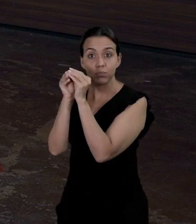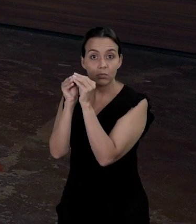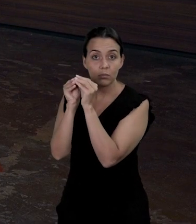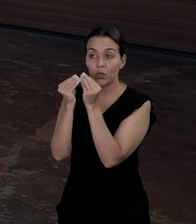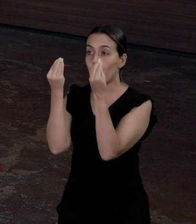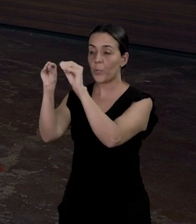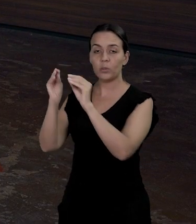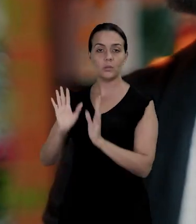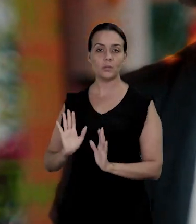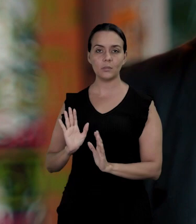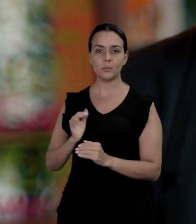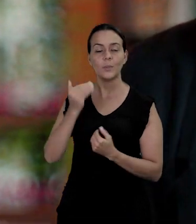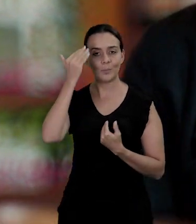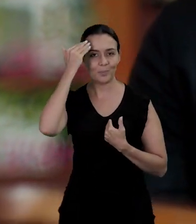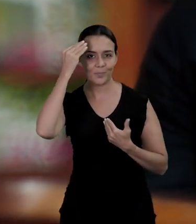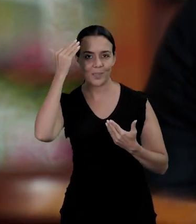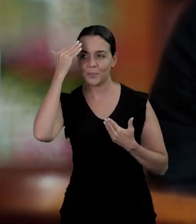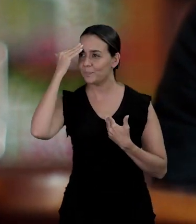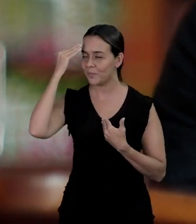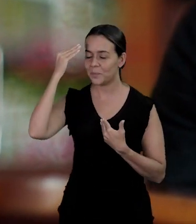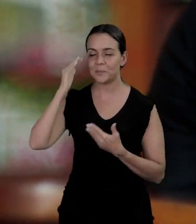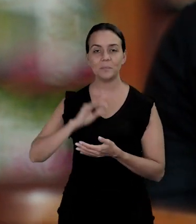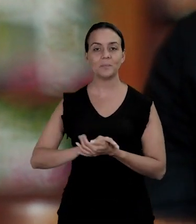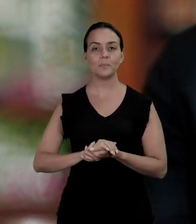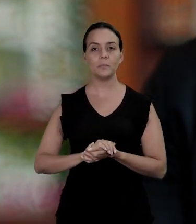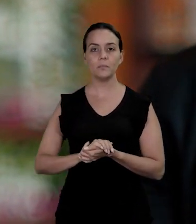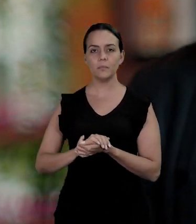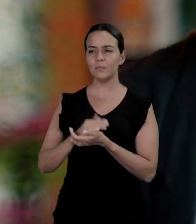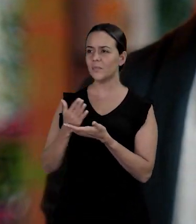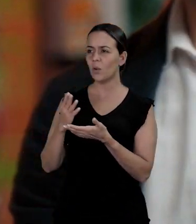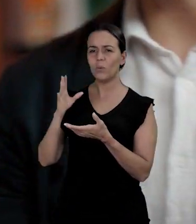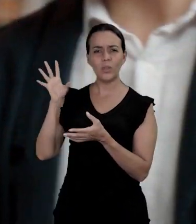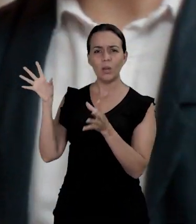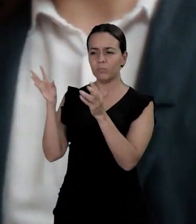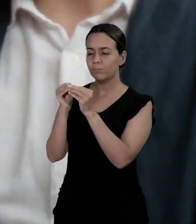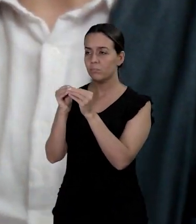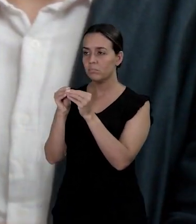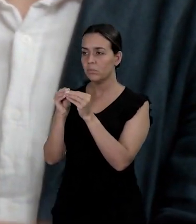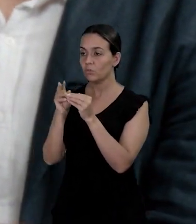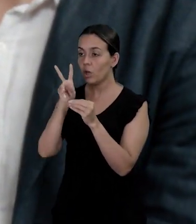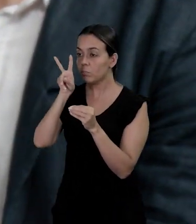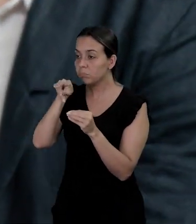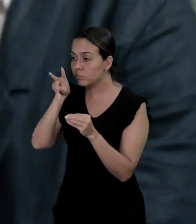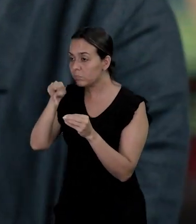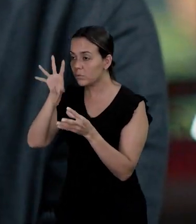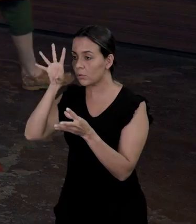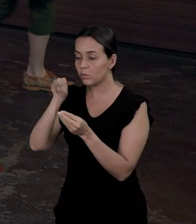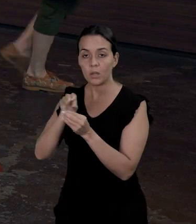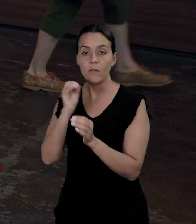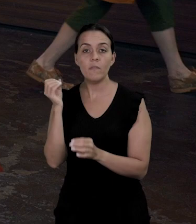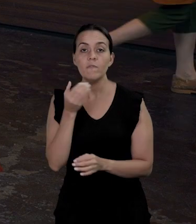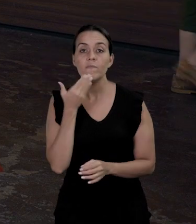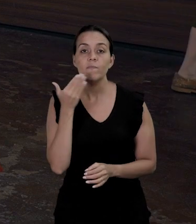com o impacto, com a opinião. Obrigado. Então isso é uma dificuldade muito grande para o jornalismo